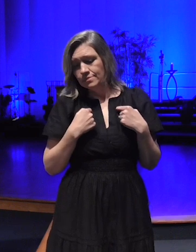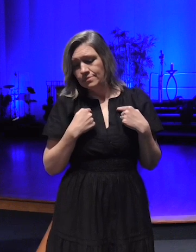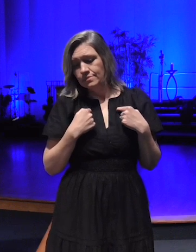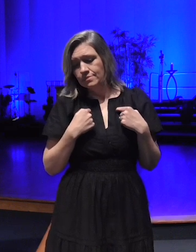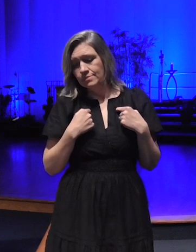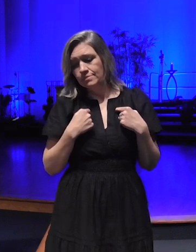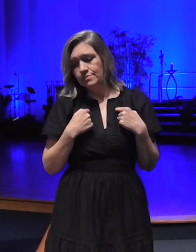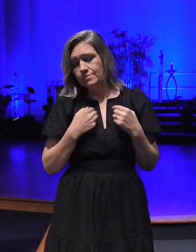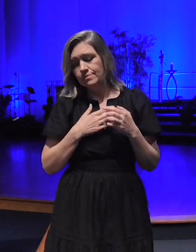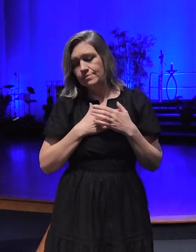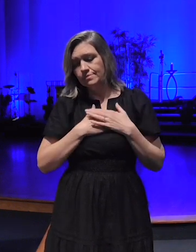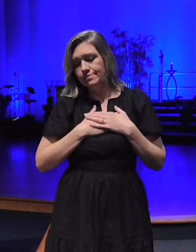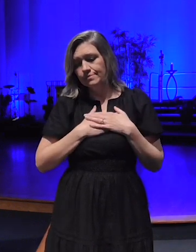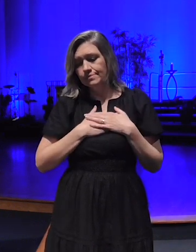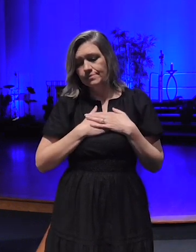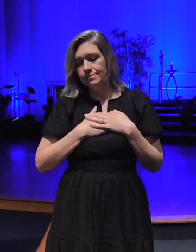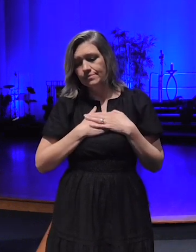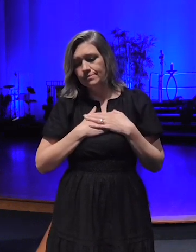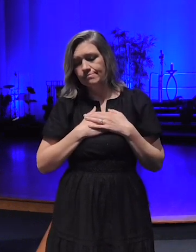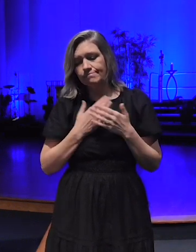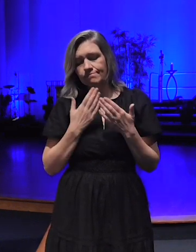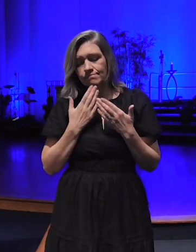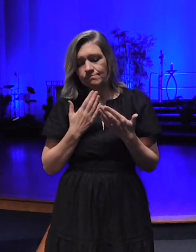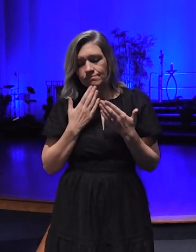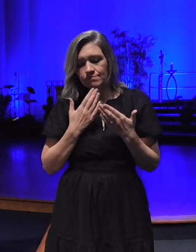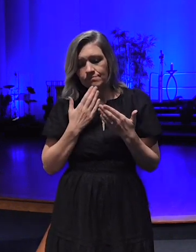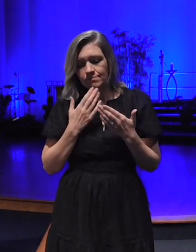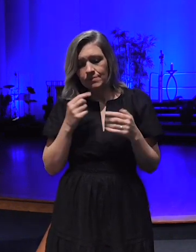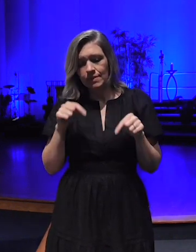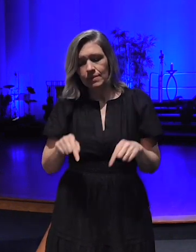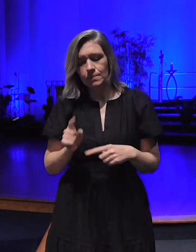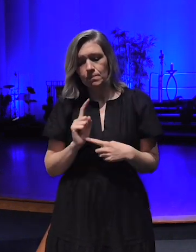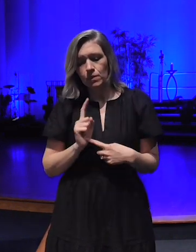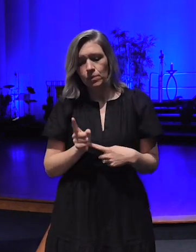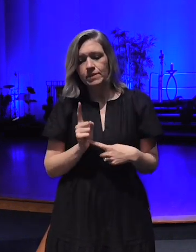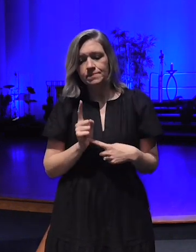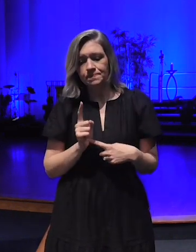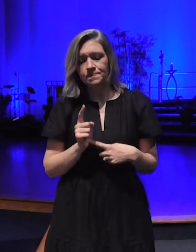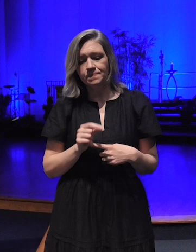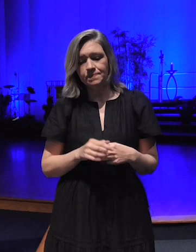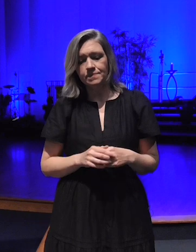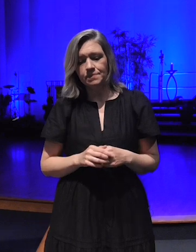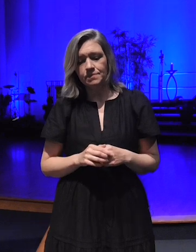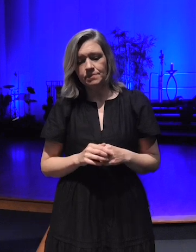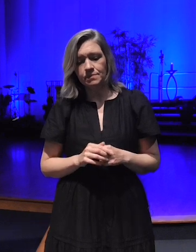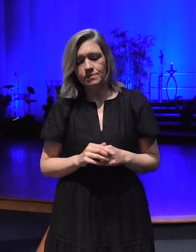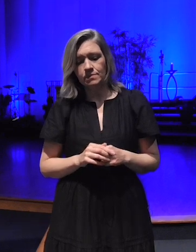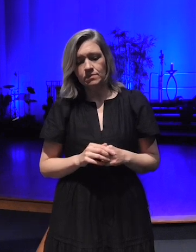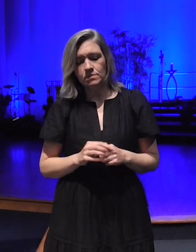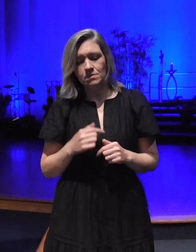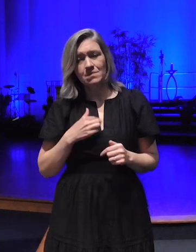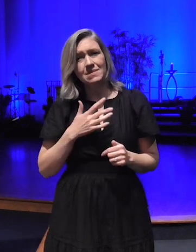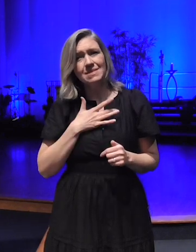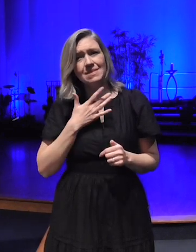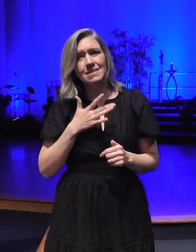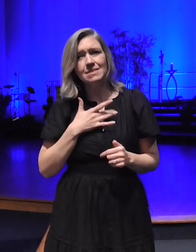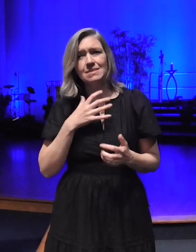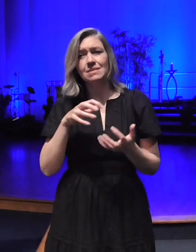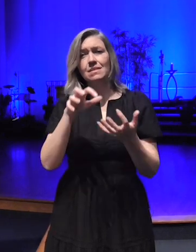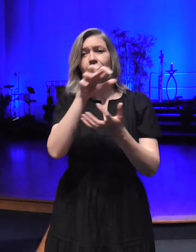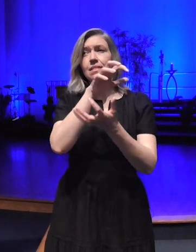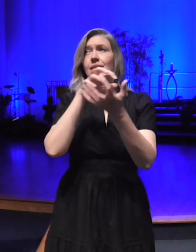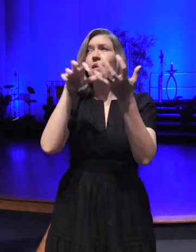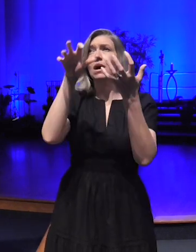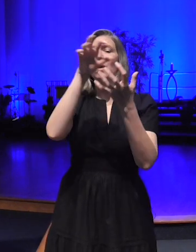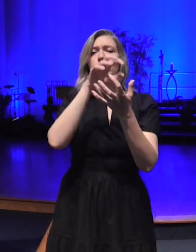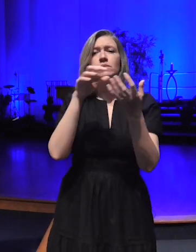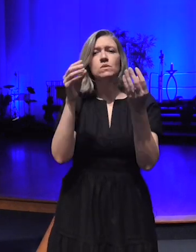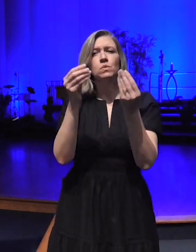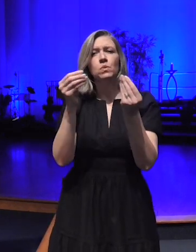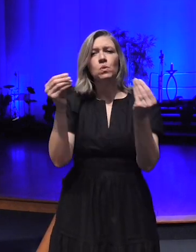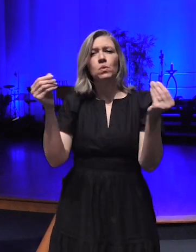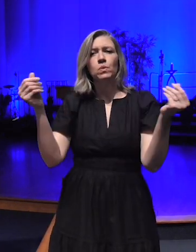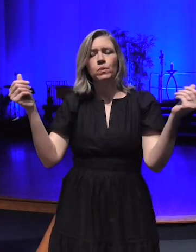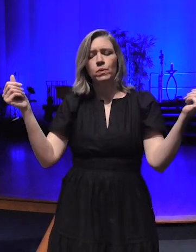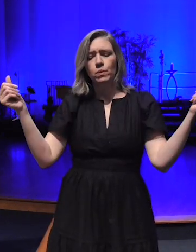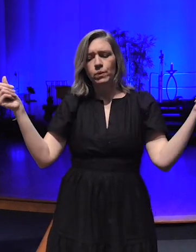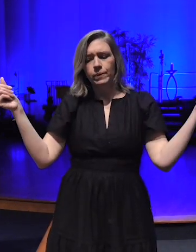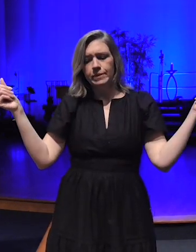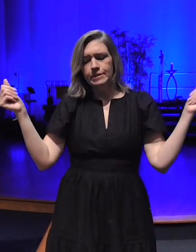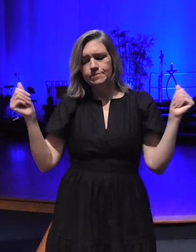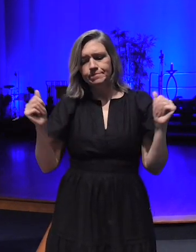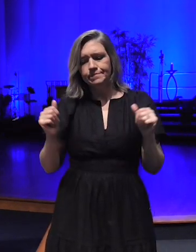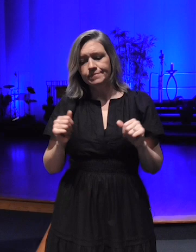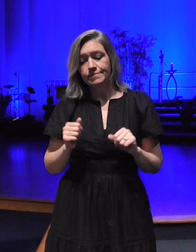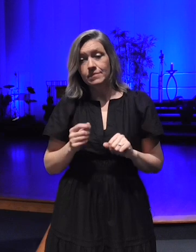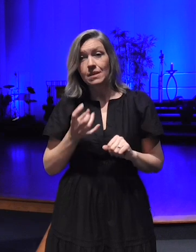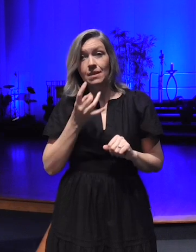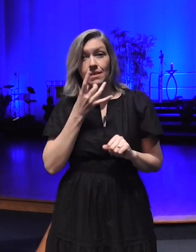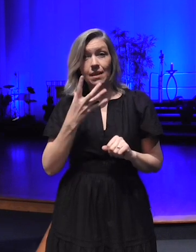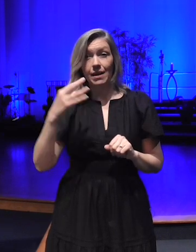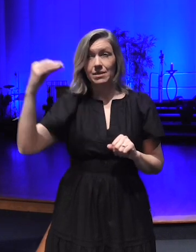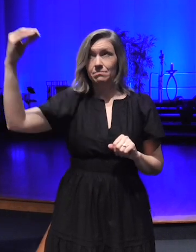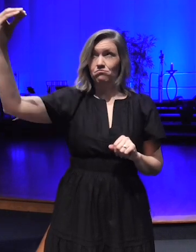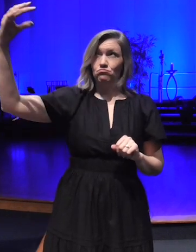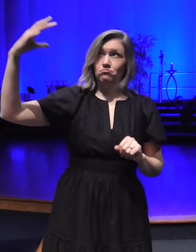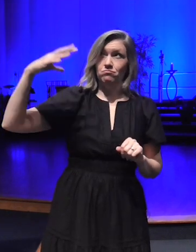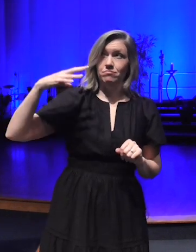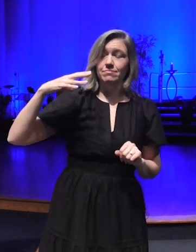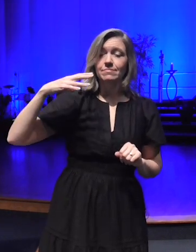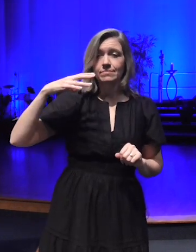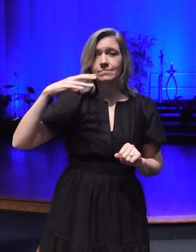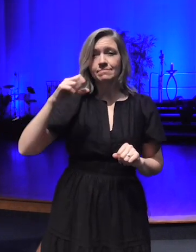momento porque siento que las nubes se están separando y la luz brilla. Sé que